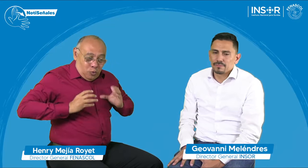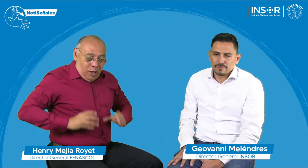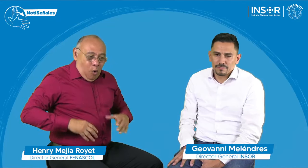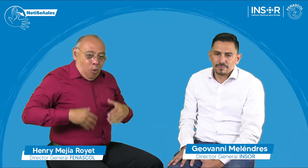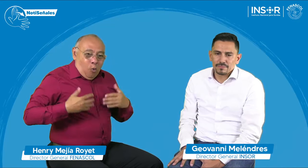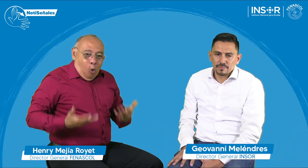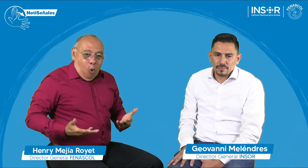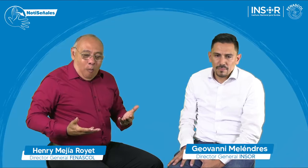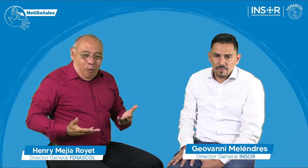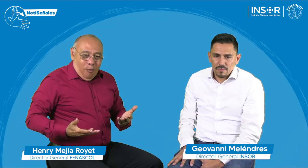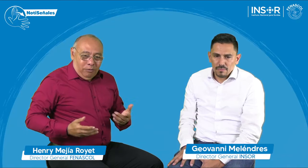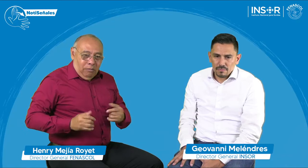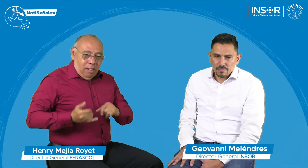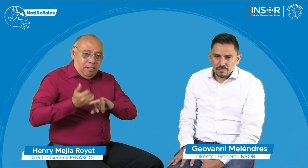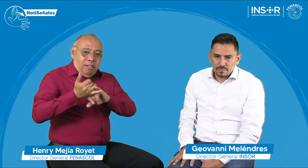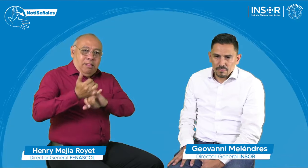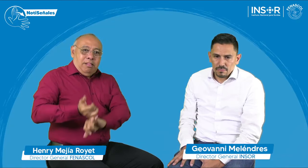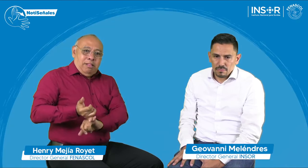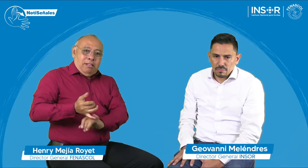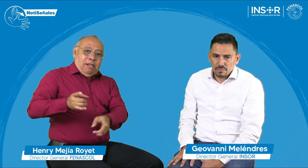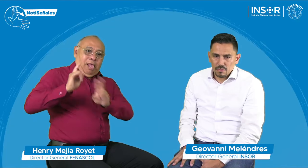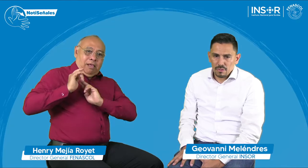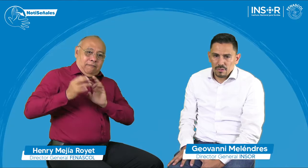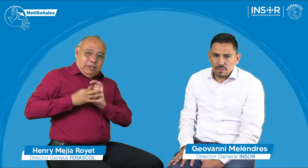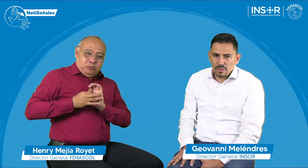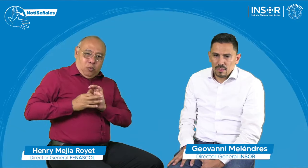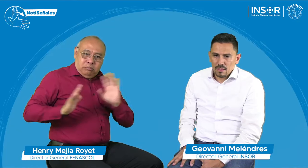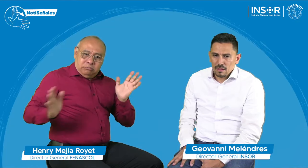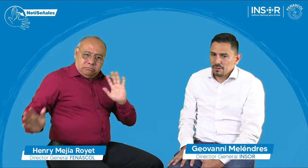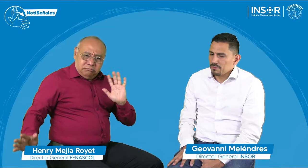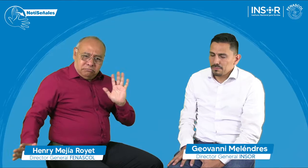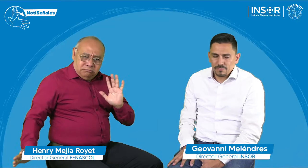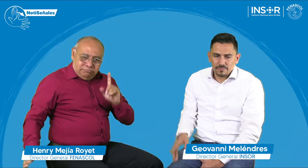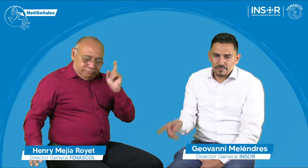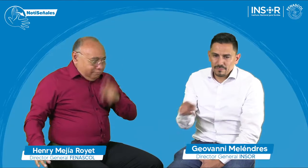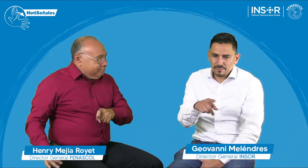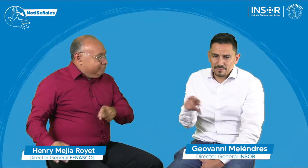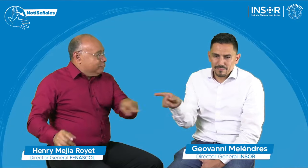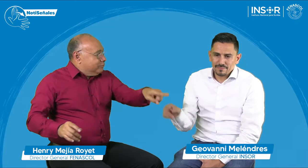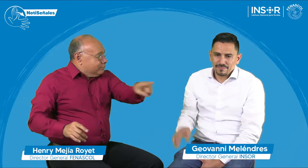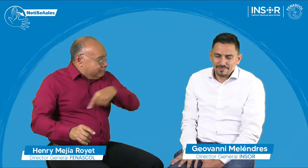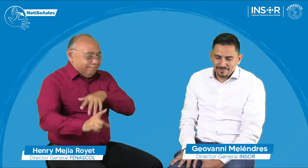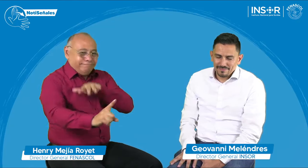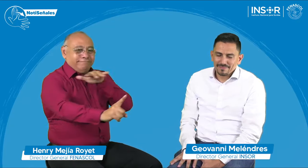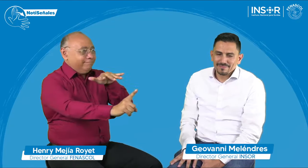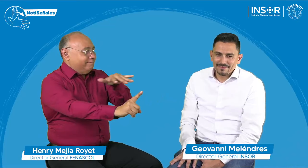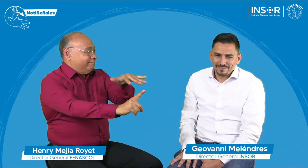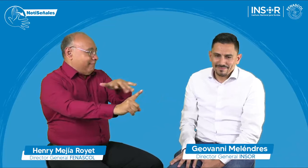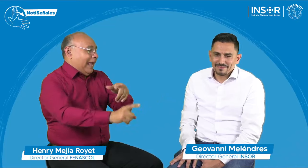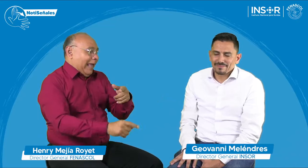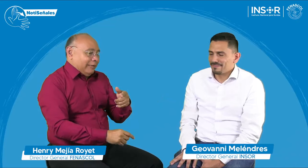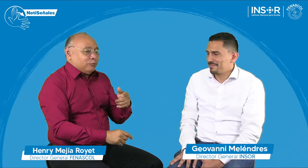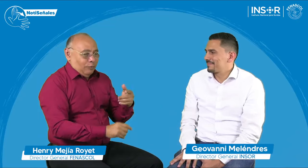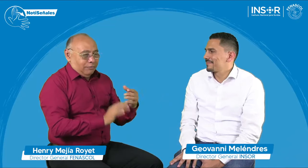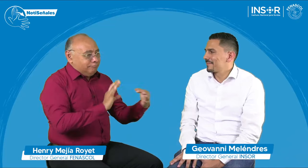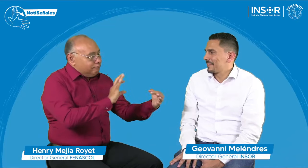son secretarías y gobernaciones Como muy bien Giovanni lo